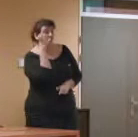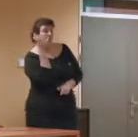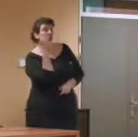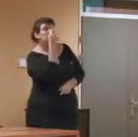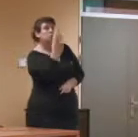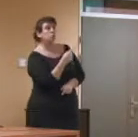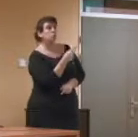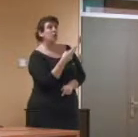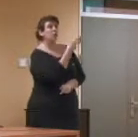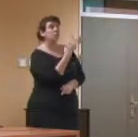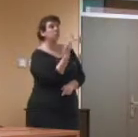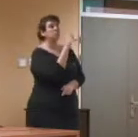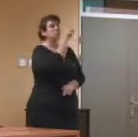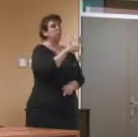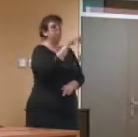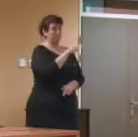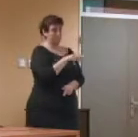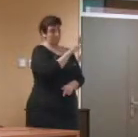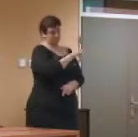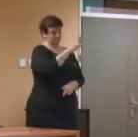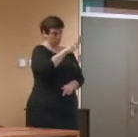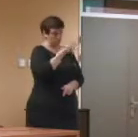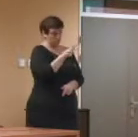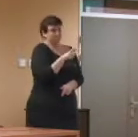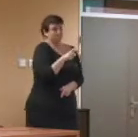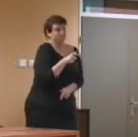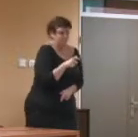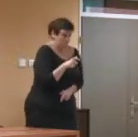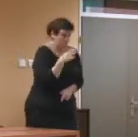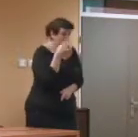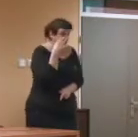250.000 personas, parece ser que fallaron un poco los cálculos, pero igualmente se